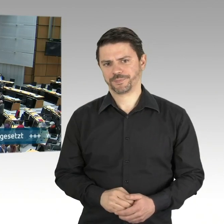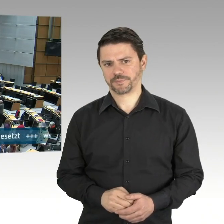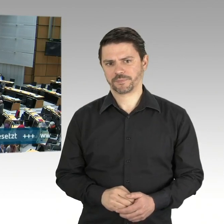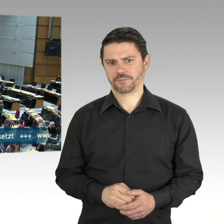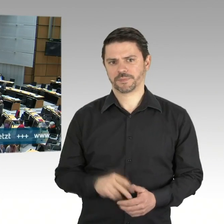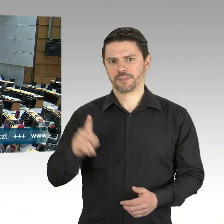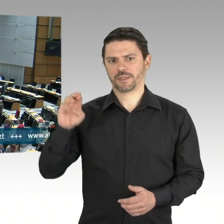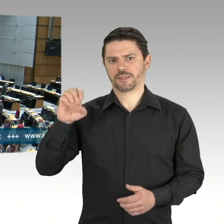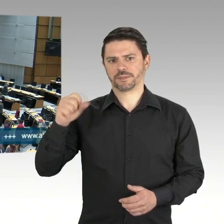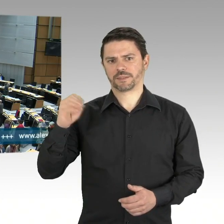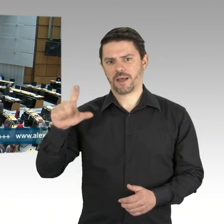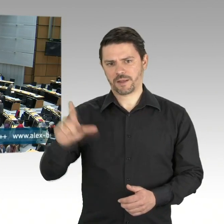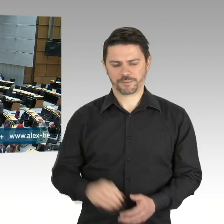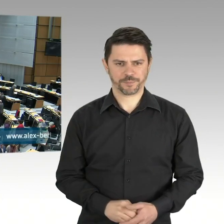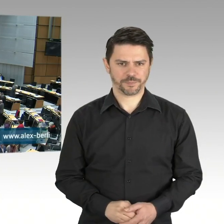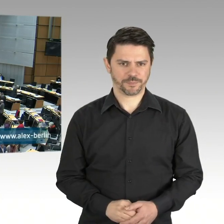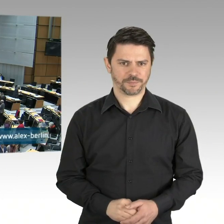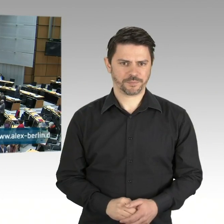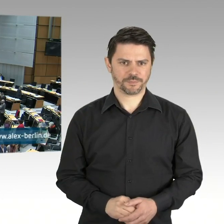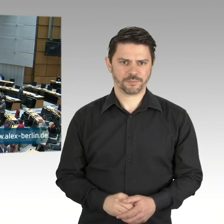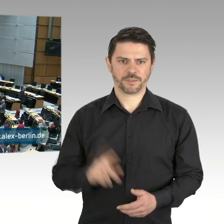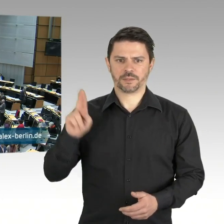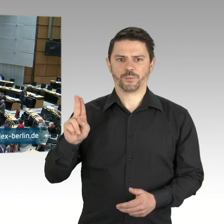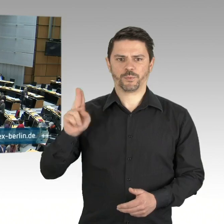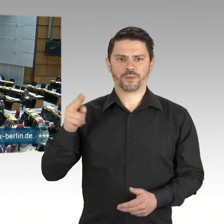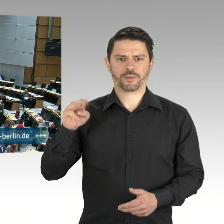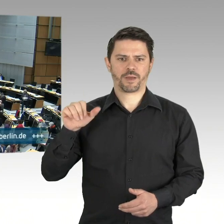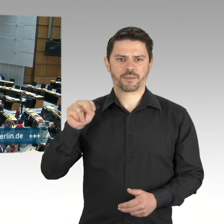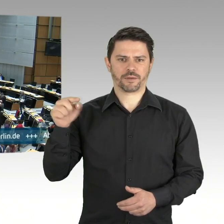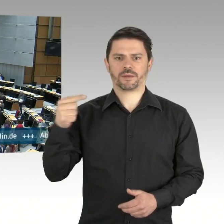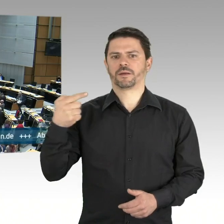Frau Melanie Kühnemann-Grunow. Herr Andreas Kugler.